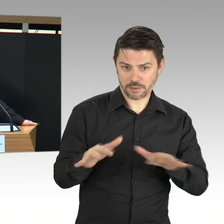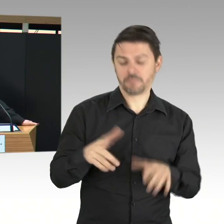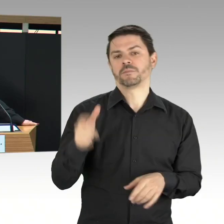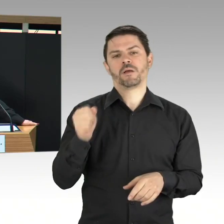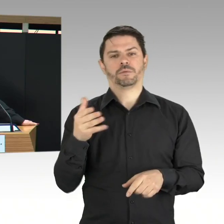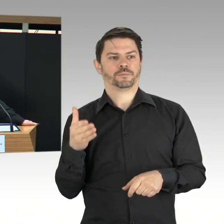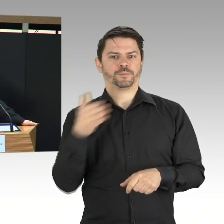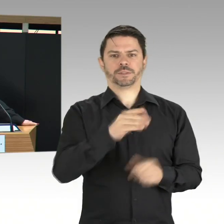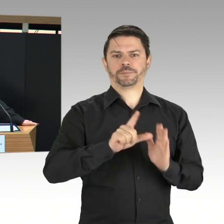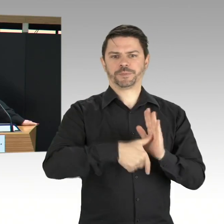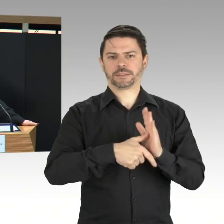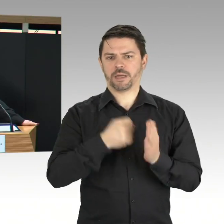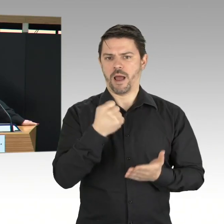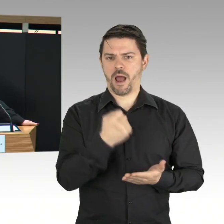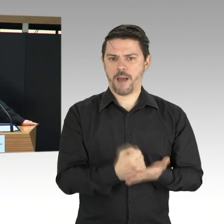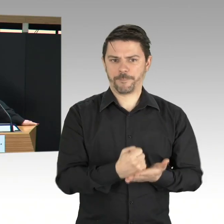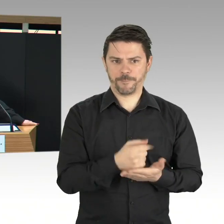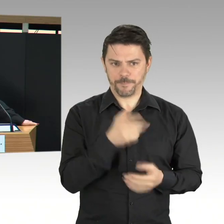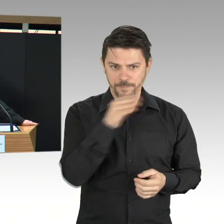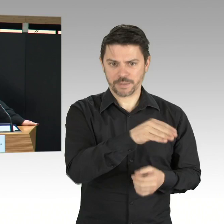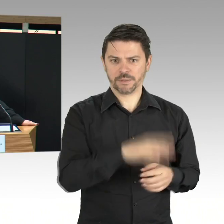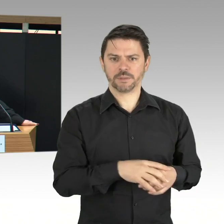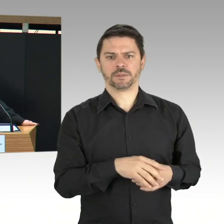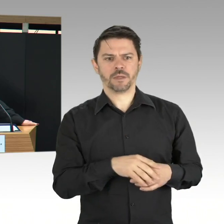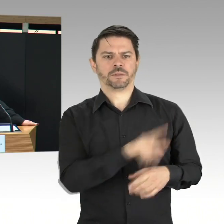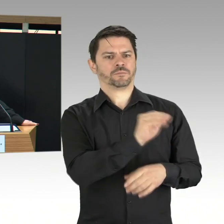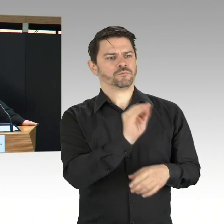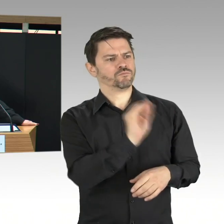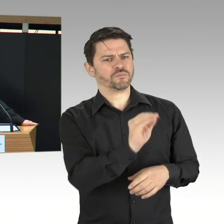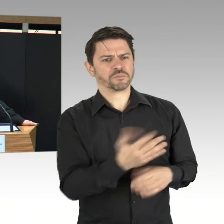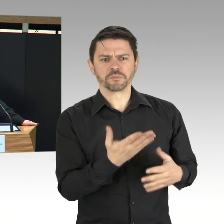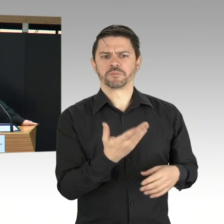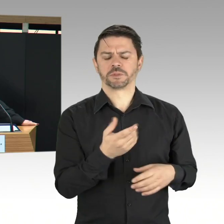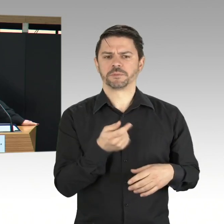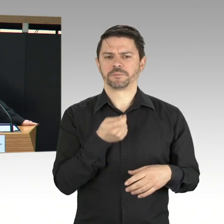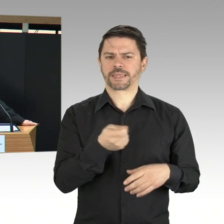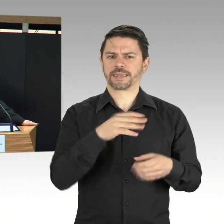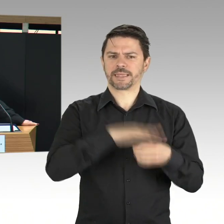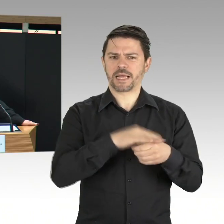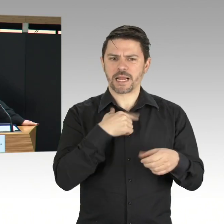die wir mit dem jetzigen Doppelhaushalt auch noch mal finanziell aufgestockt haben.